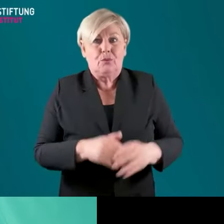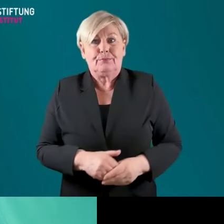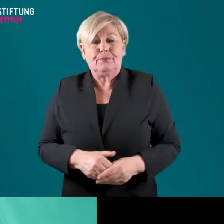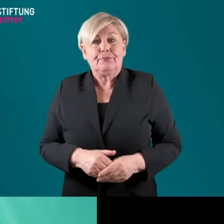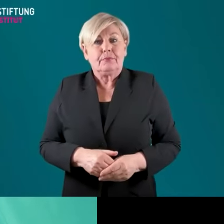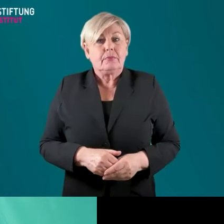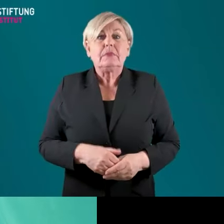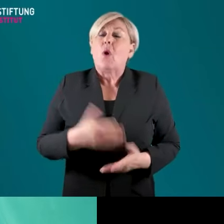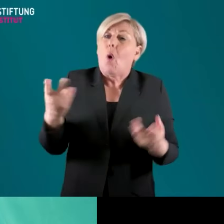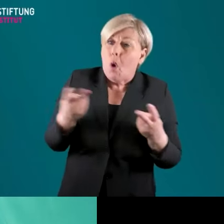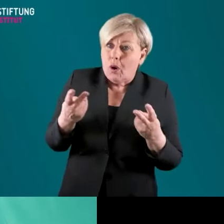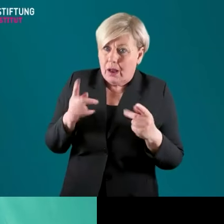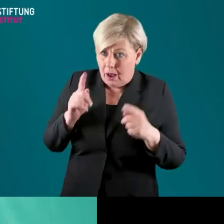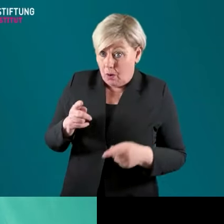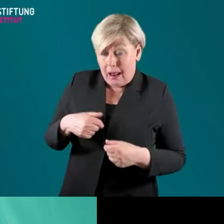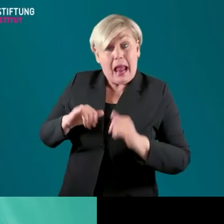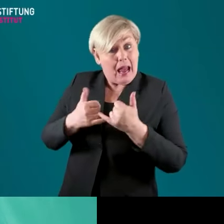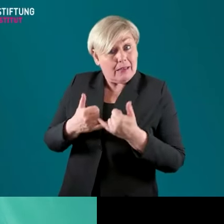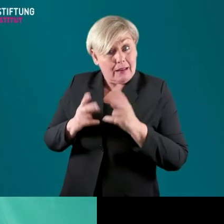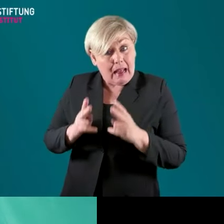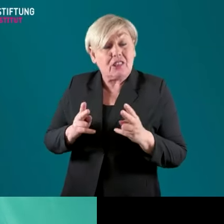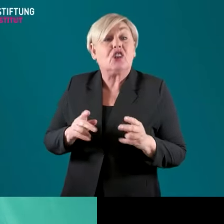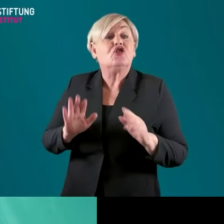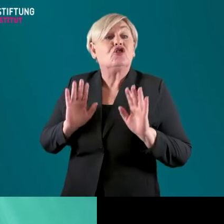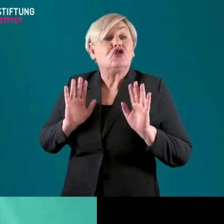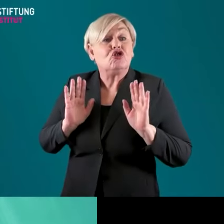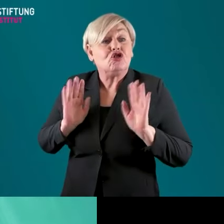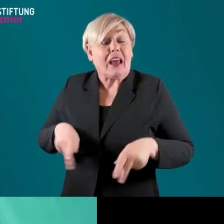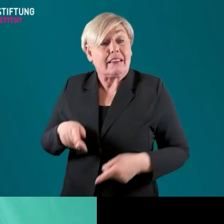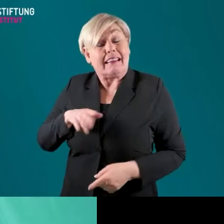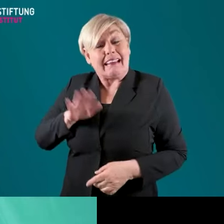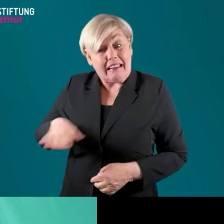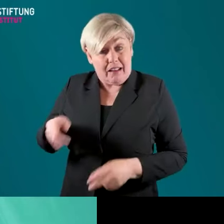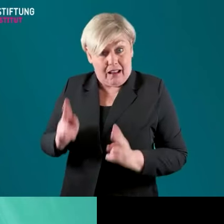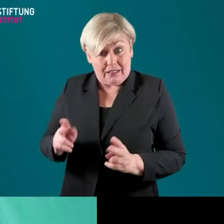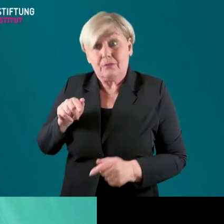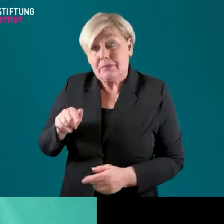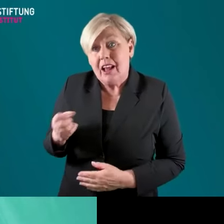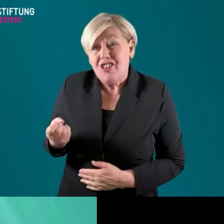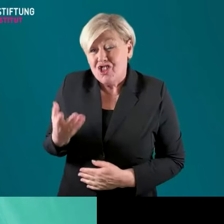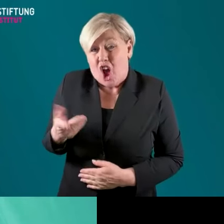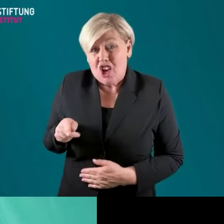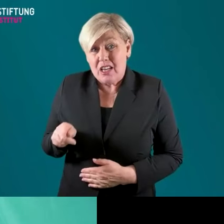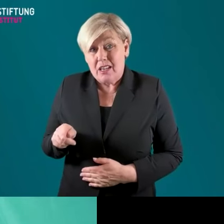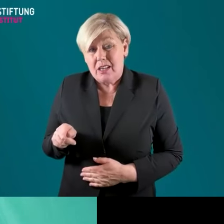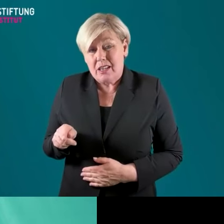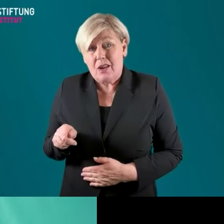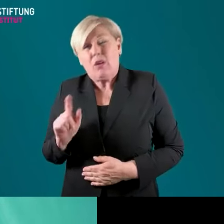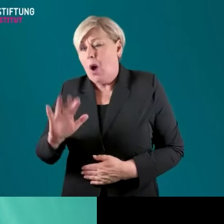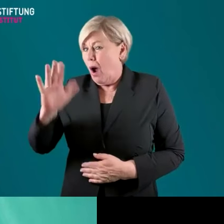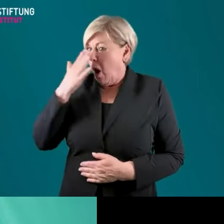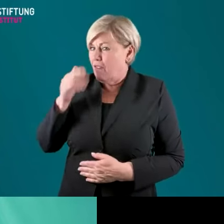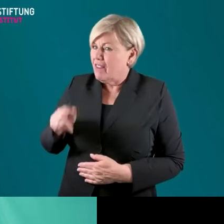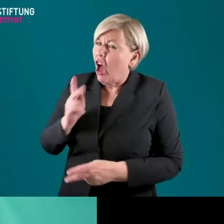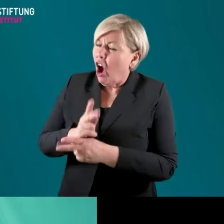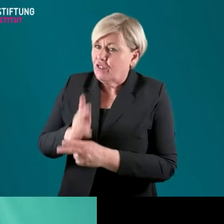Oder „Elternrecht statt Kinderrechte“. Das ist jetzt auch ein relativ neues – oder ist mir aufgefallen, dass es immer häufiger kommt.